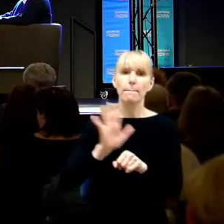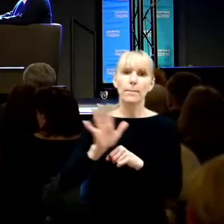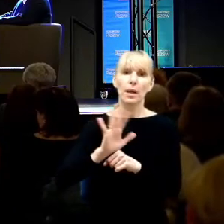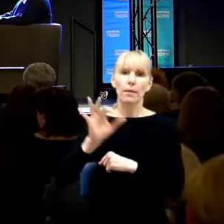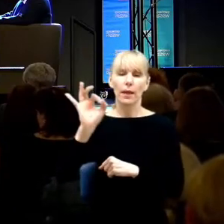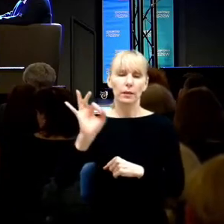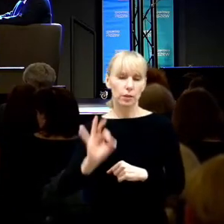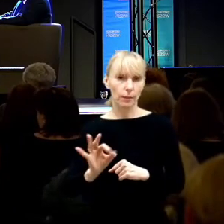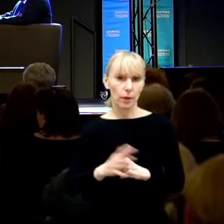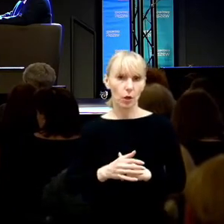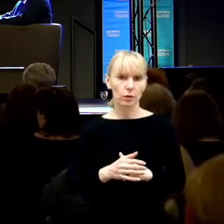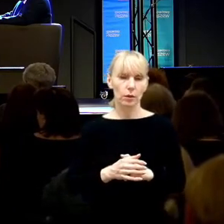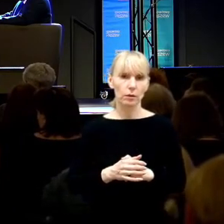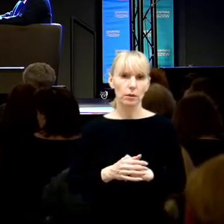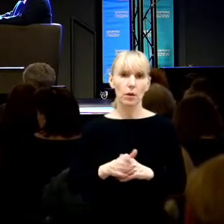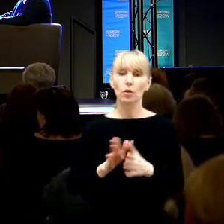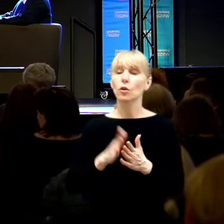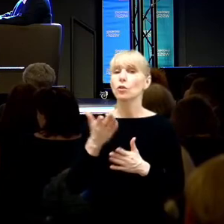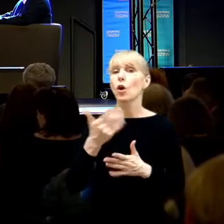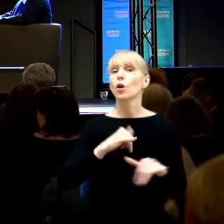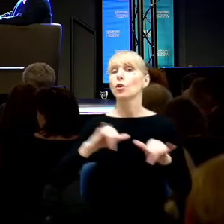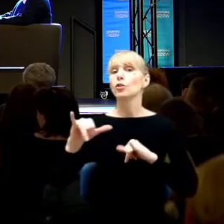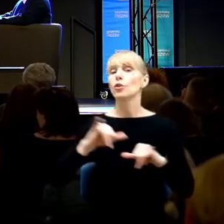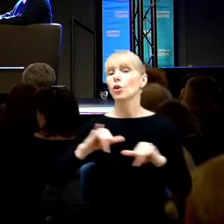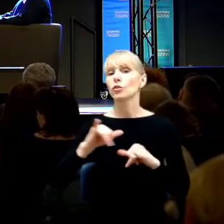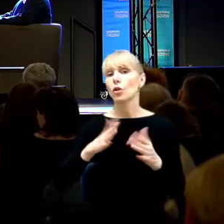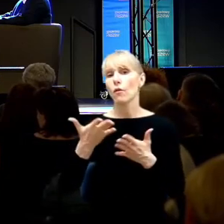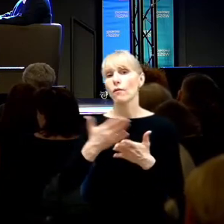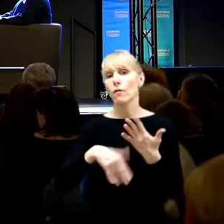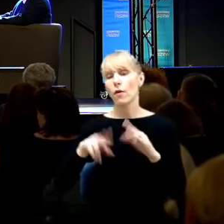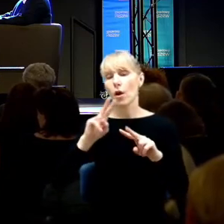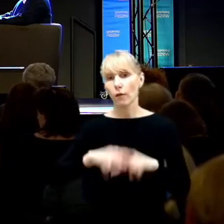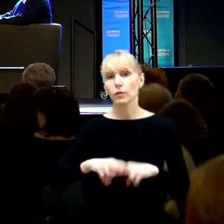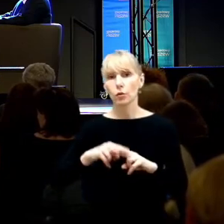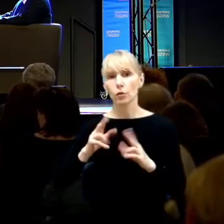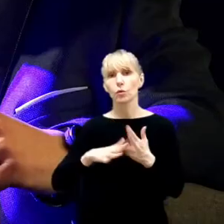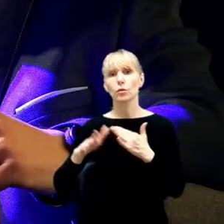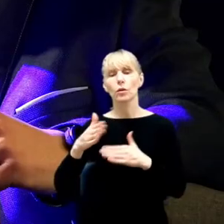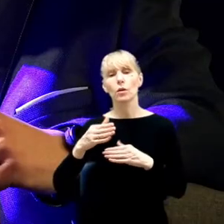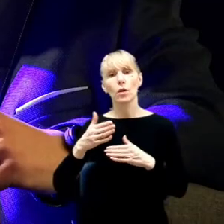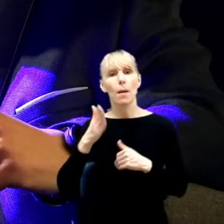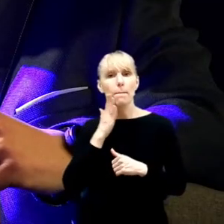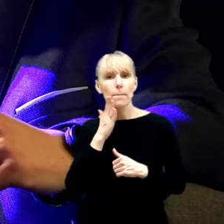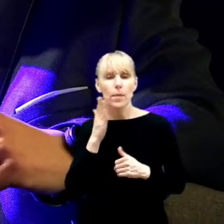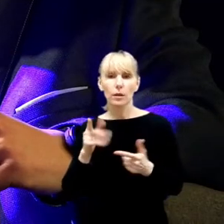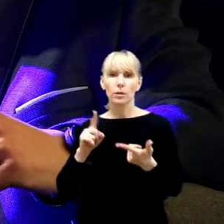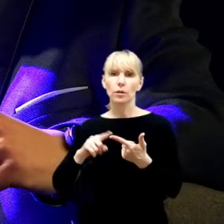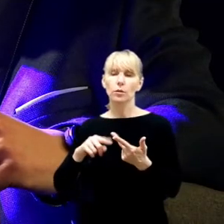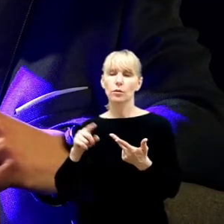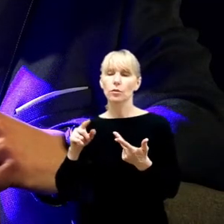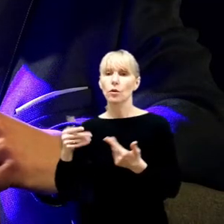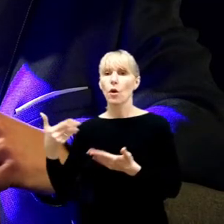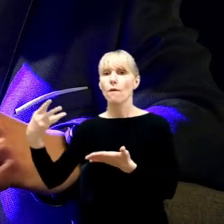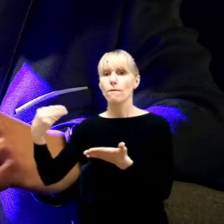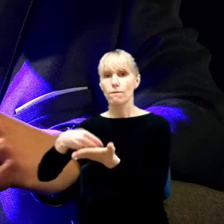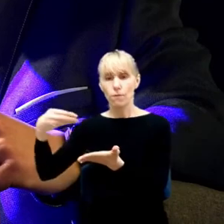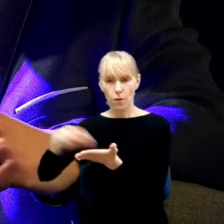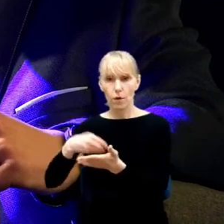To są środki rządowego Funduszu Rozwoju Mieszkalnictwa z Funduszu Dopłat. Partycypacja mieszkańców i właśnie kredyt preferencyjny,